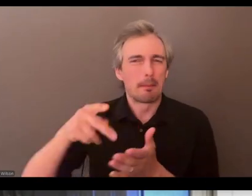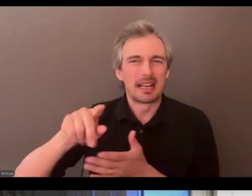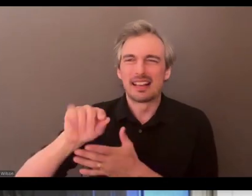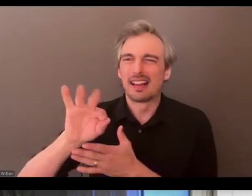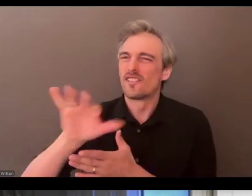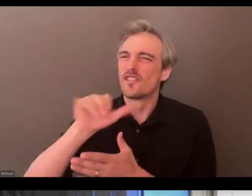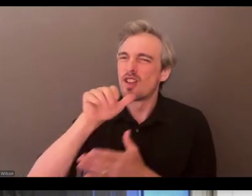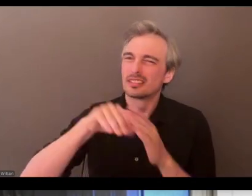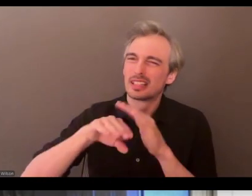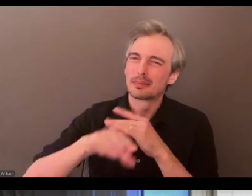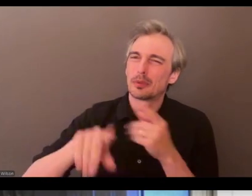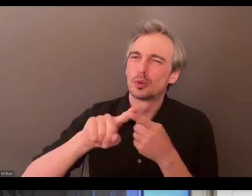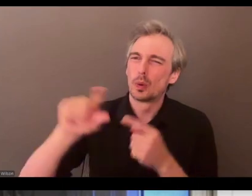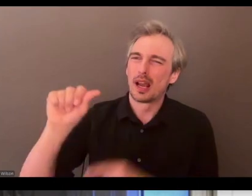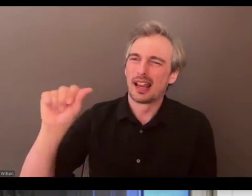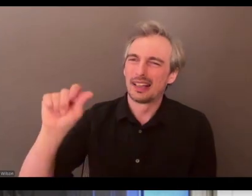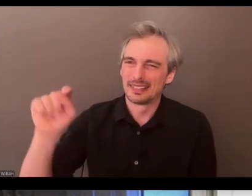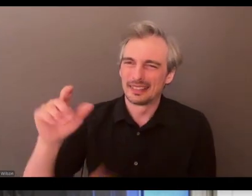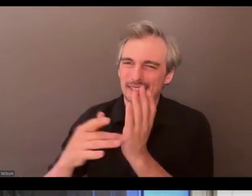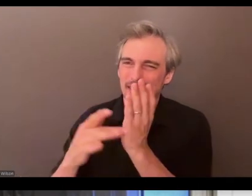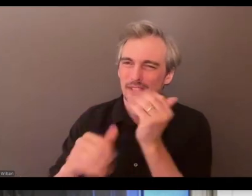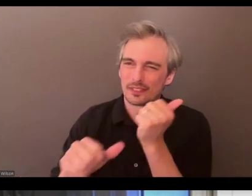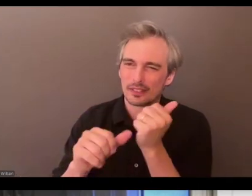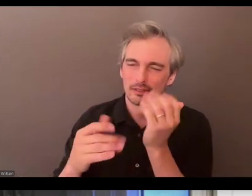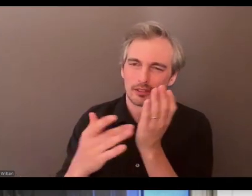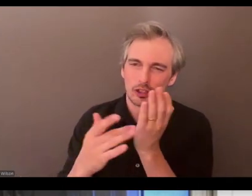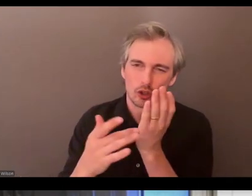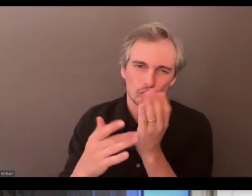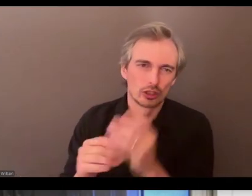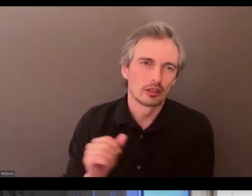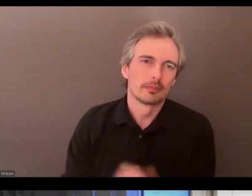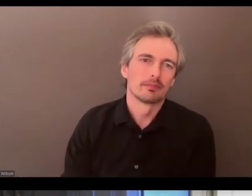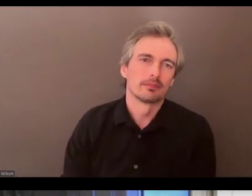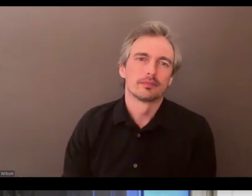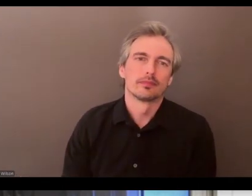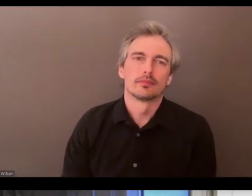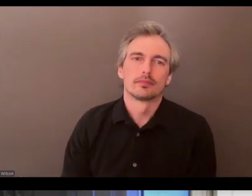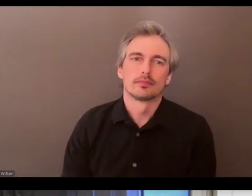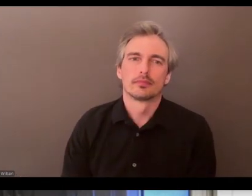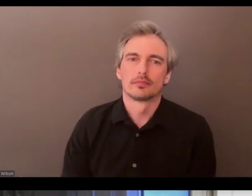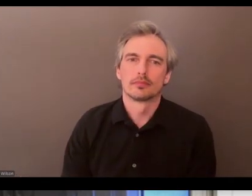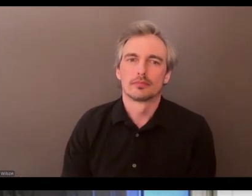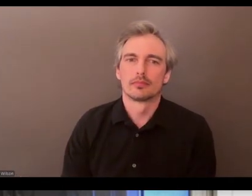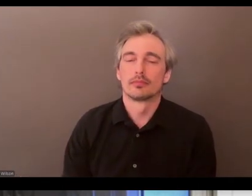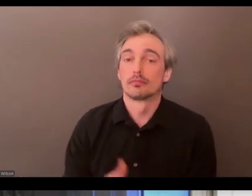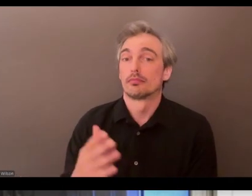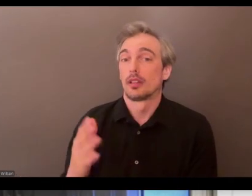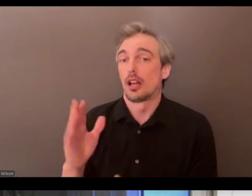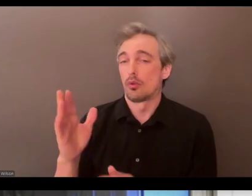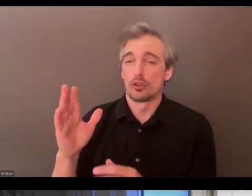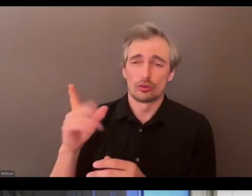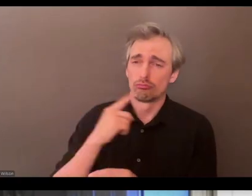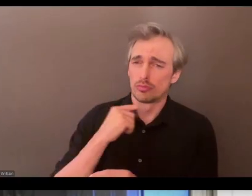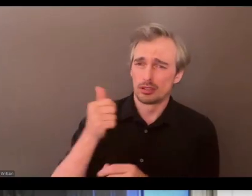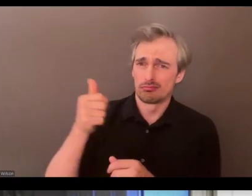IAAPがその認証を提供していることに感謝します。 そして、今夜のイベントのために CAECを提供していることにも感謝します。